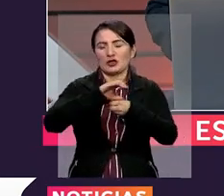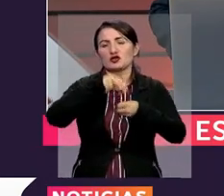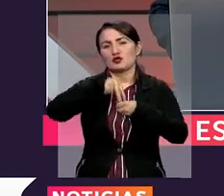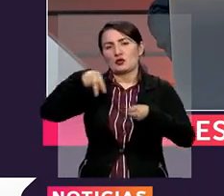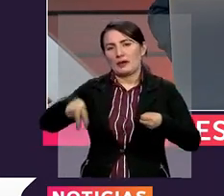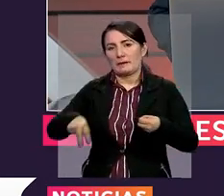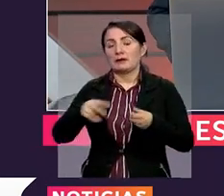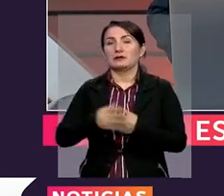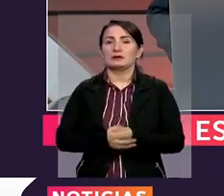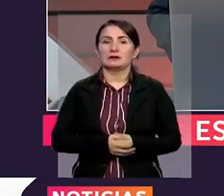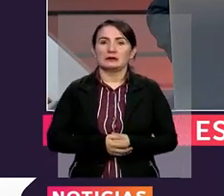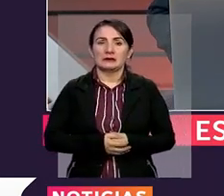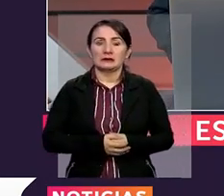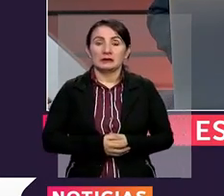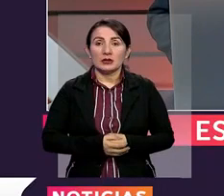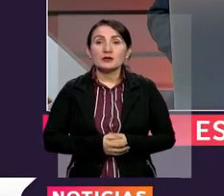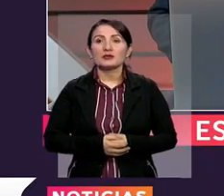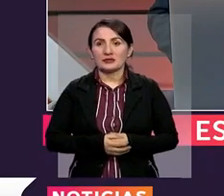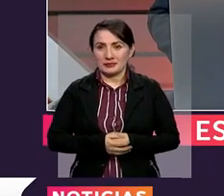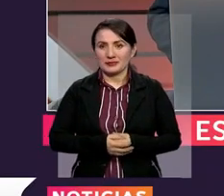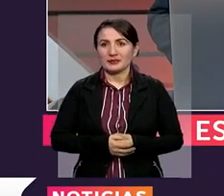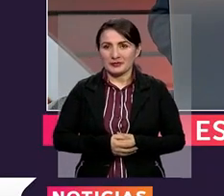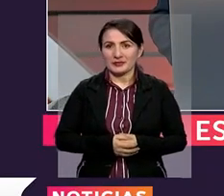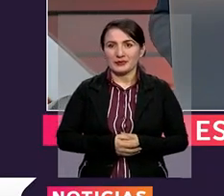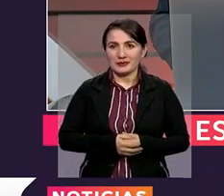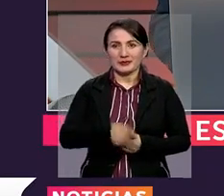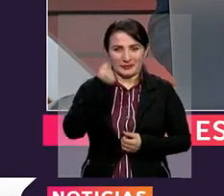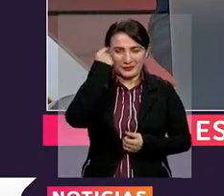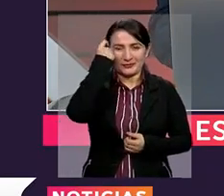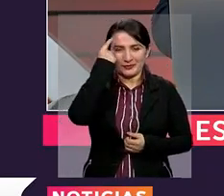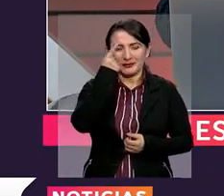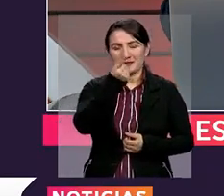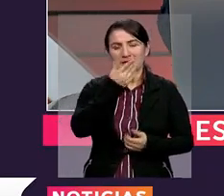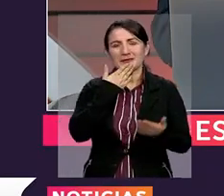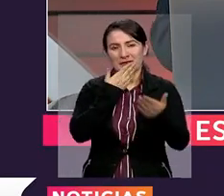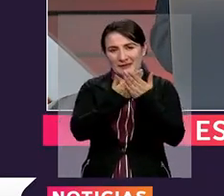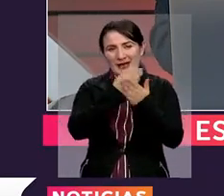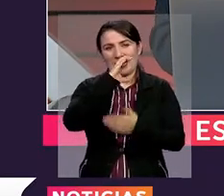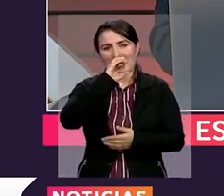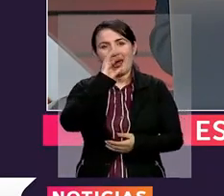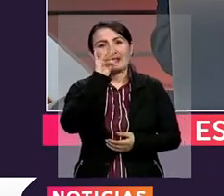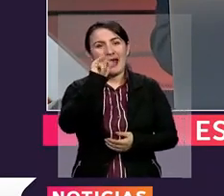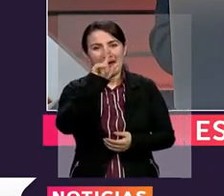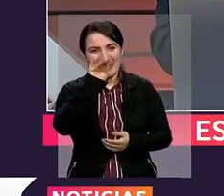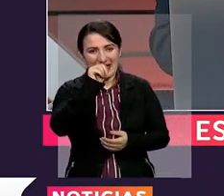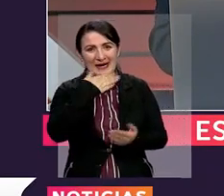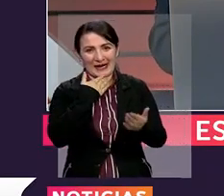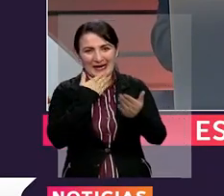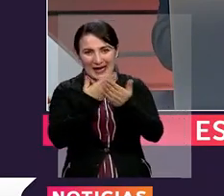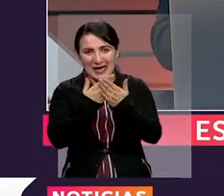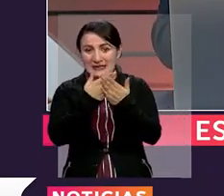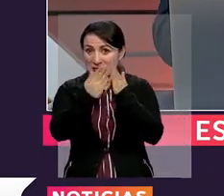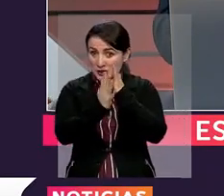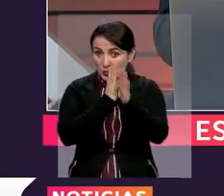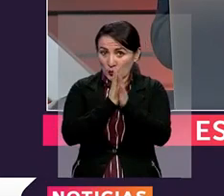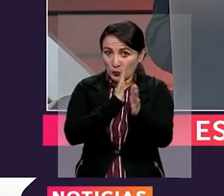LA ESTIGMATIZACIóN QUE MUCHAS